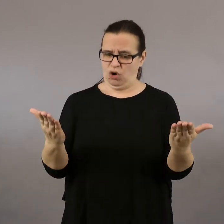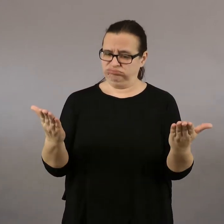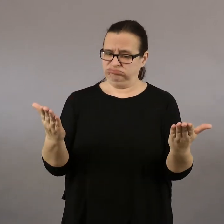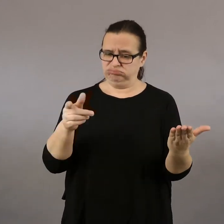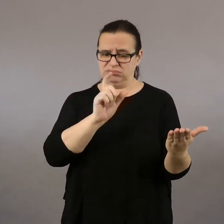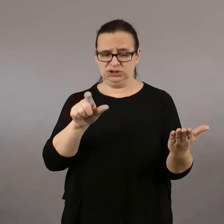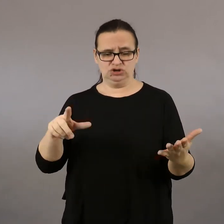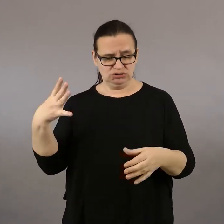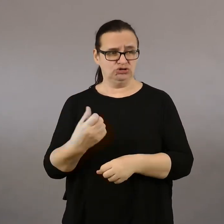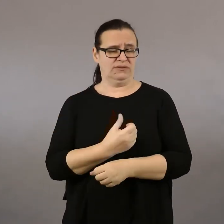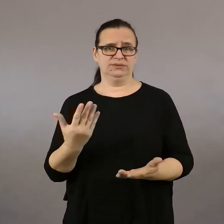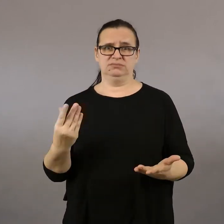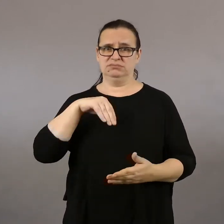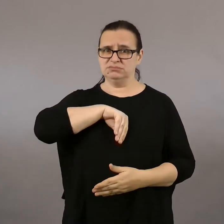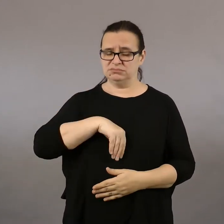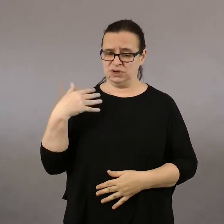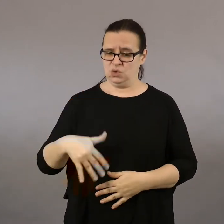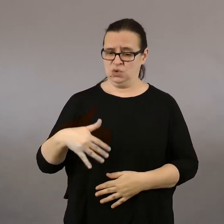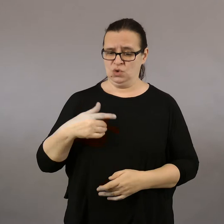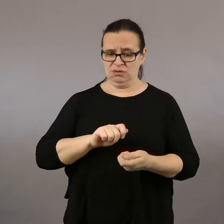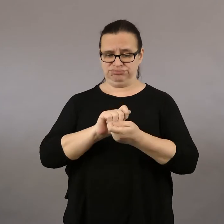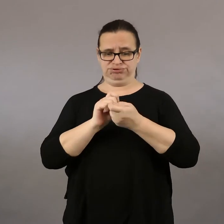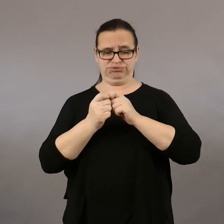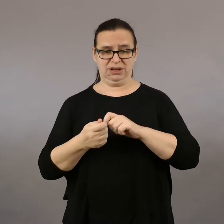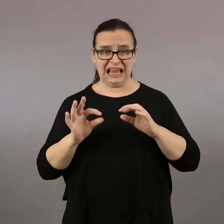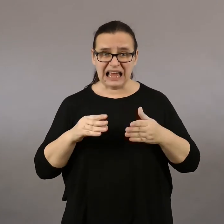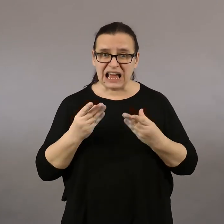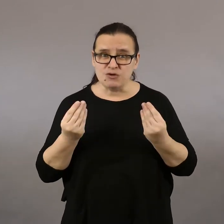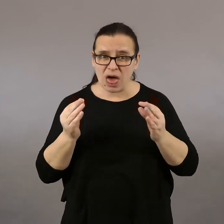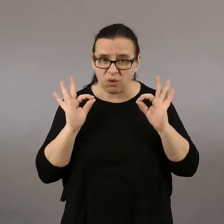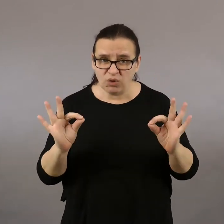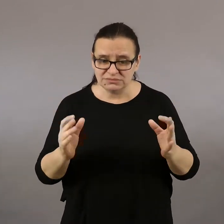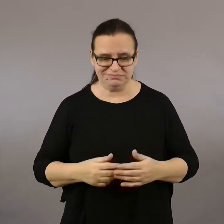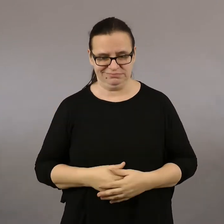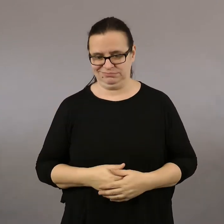Manch einer schafft das nicht, kann sich nicht verstecken